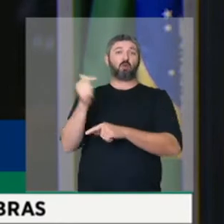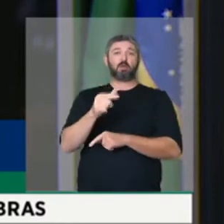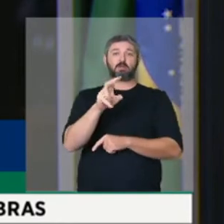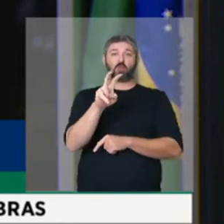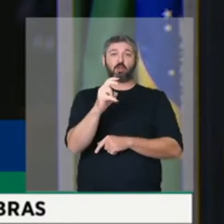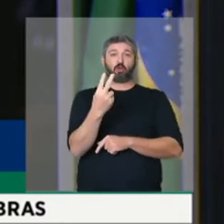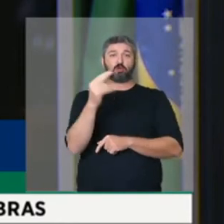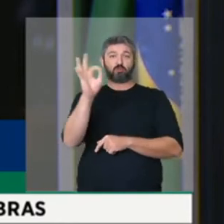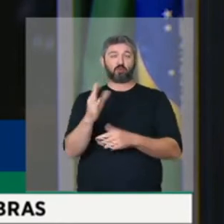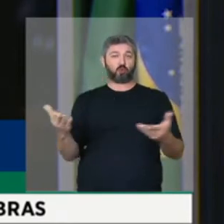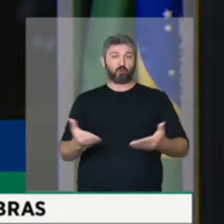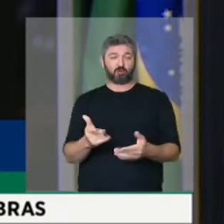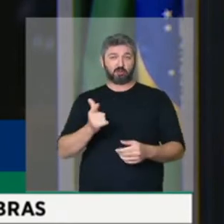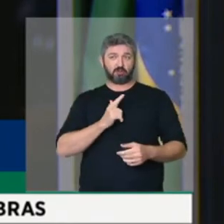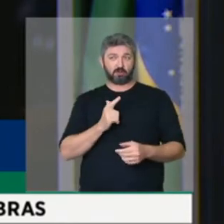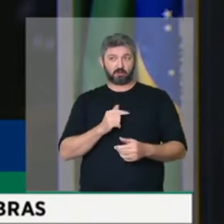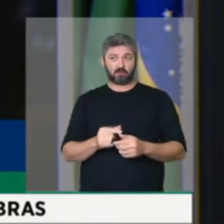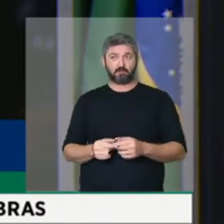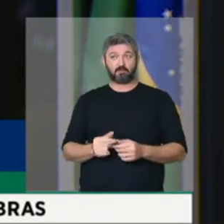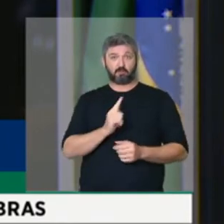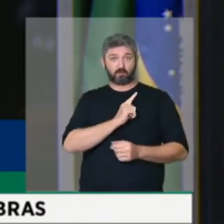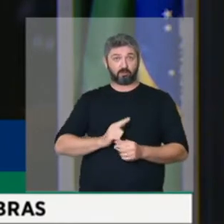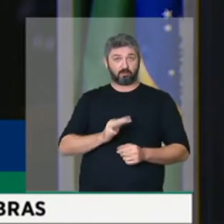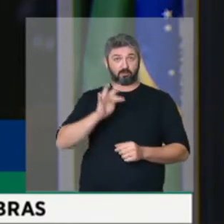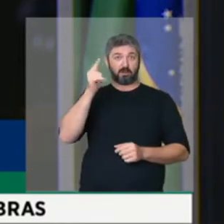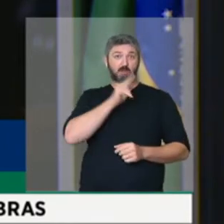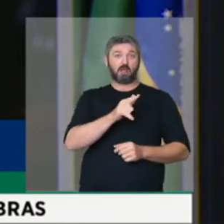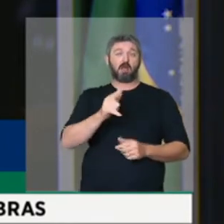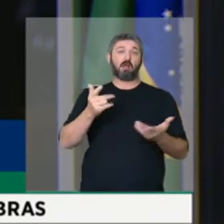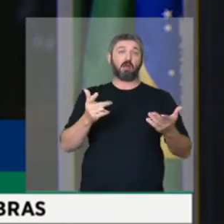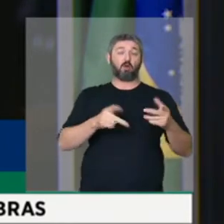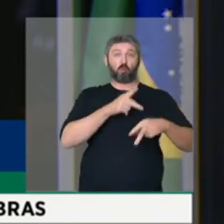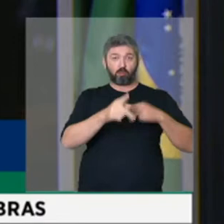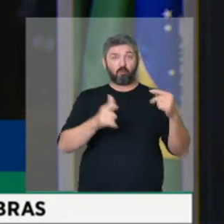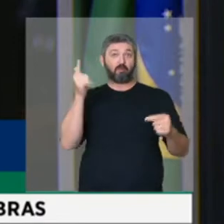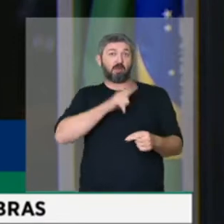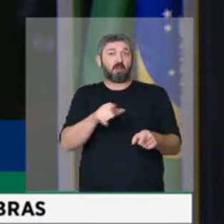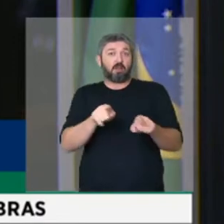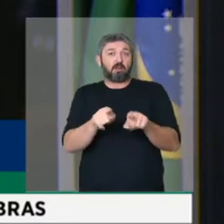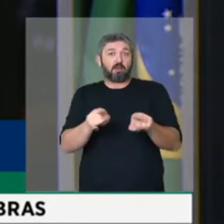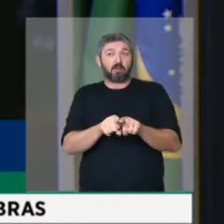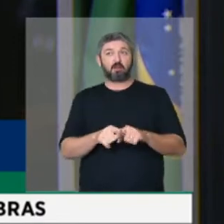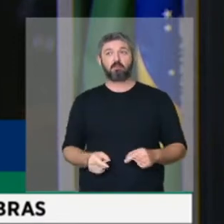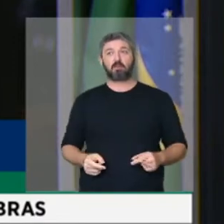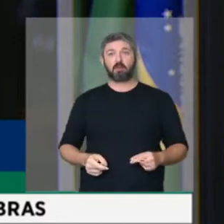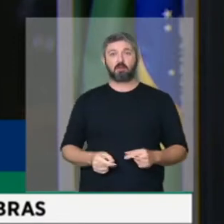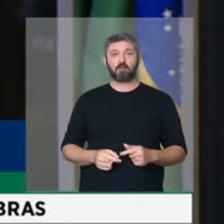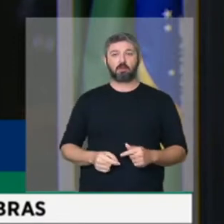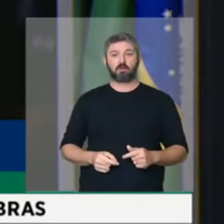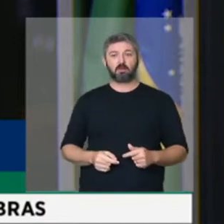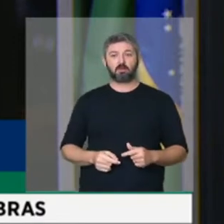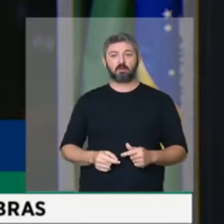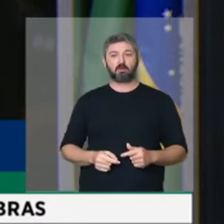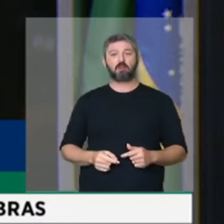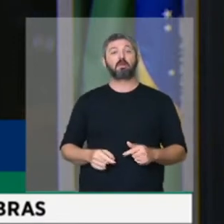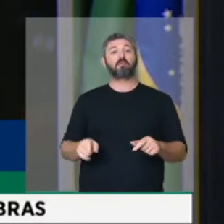DA UNIÃO. OS 45% QUE A UNIÃO TERÁEM PATRIMÔNIO DEPOIS DA VOTAÇÃO, DEPOIS DE EFETIVADA A CAPITALIZAÇÃO VALERAO